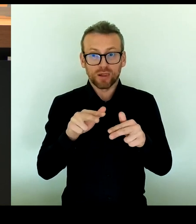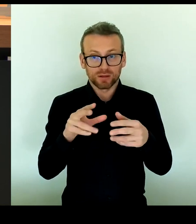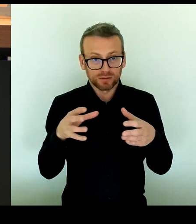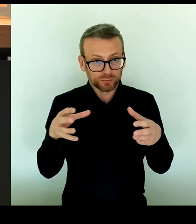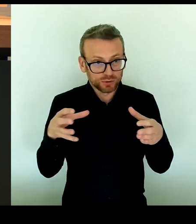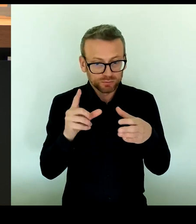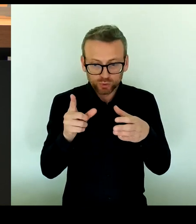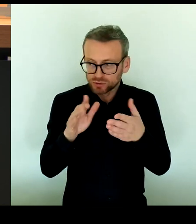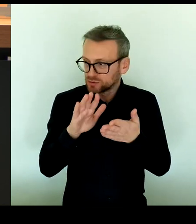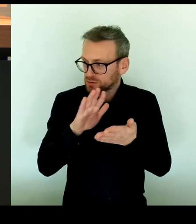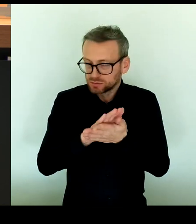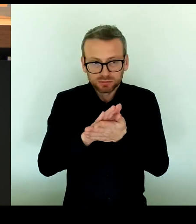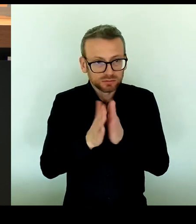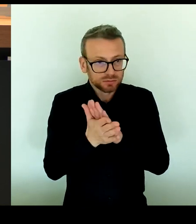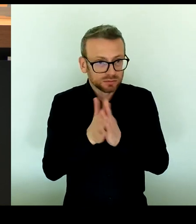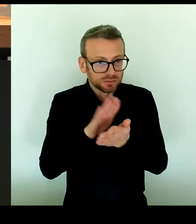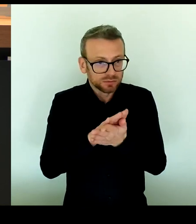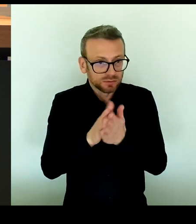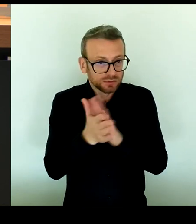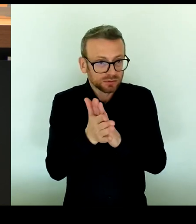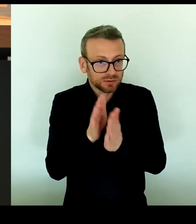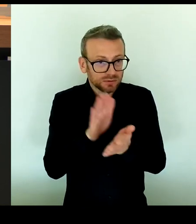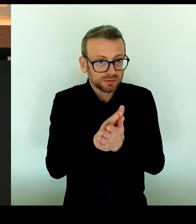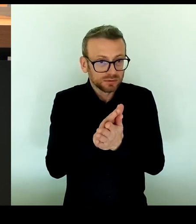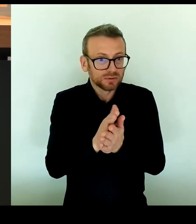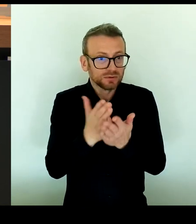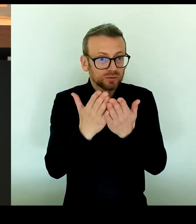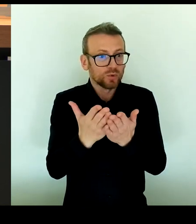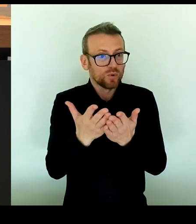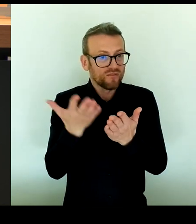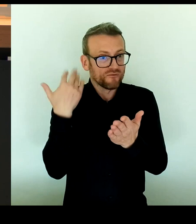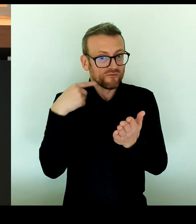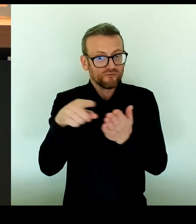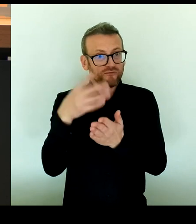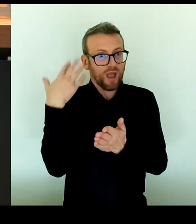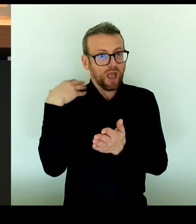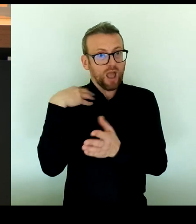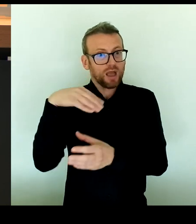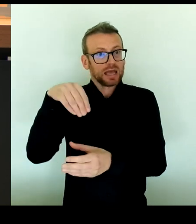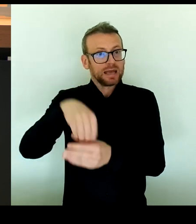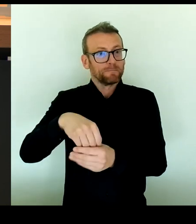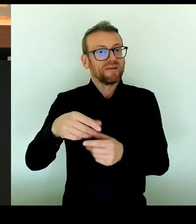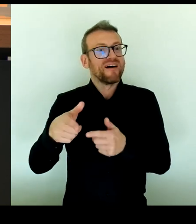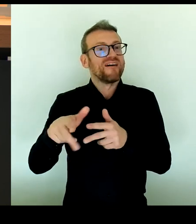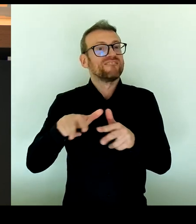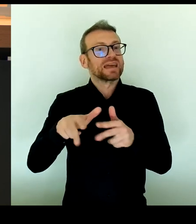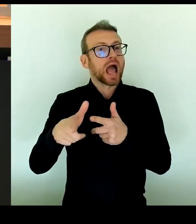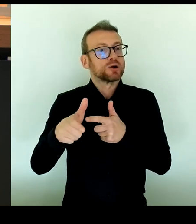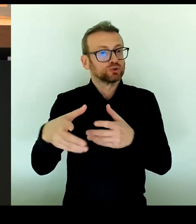Die Senatsverwaltung für Stadtentwicklung bauen und wohnen hätte sie ja mal darüber ins Bild setzen müssen. Das ist das Problem.